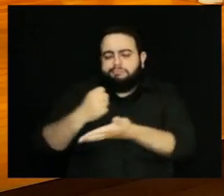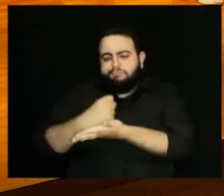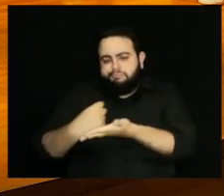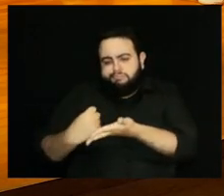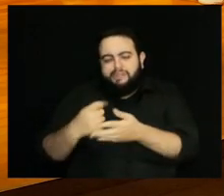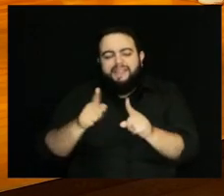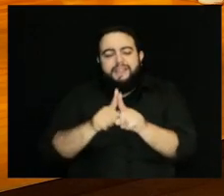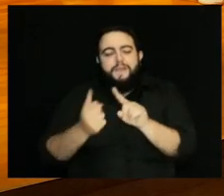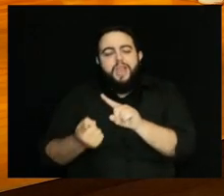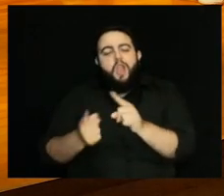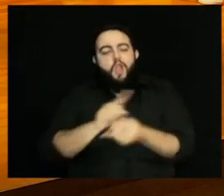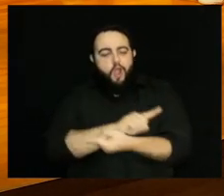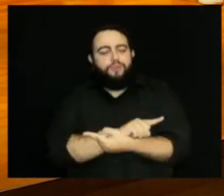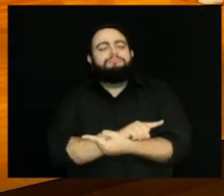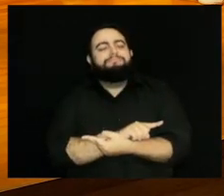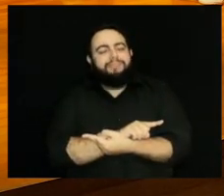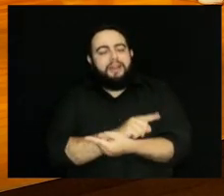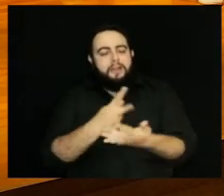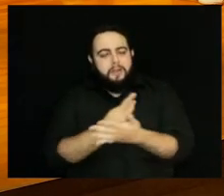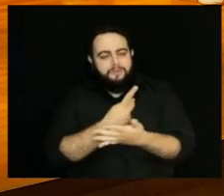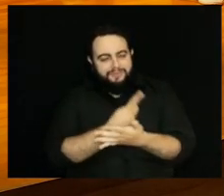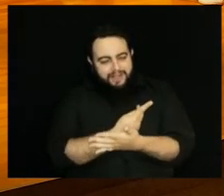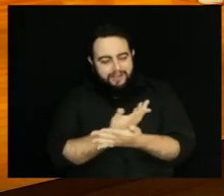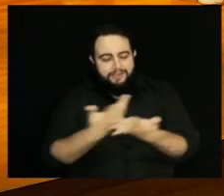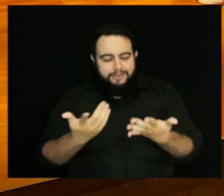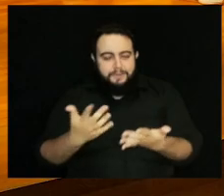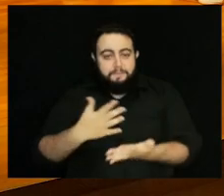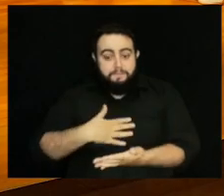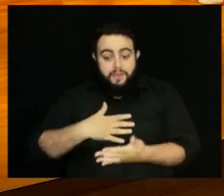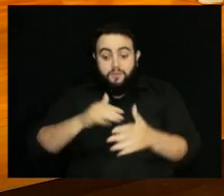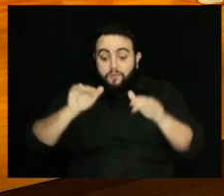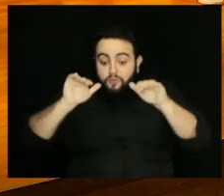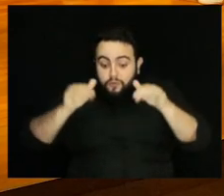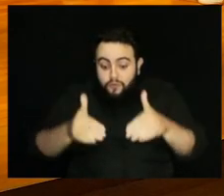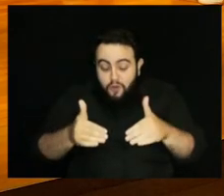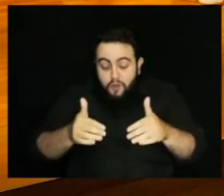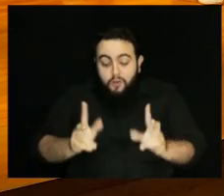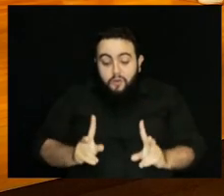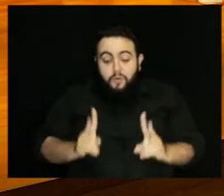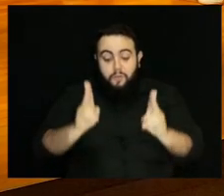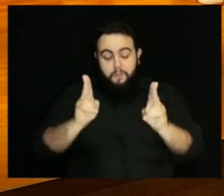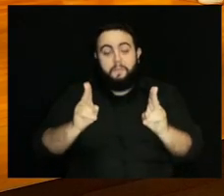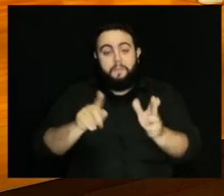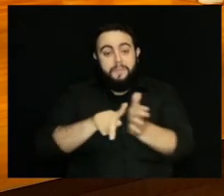que acabou virando muito importante ou muito legal. Então o meu corte de pesquisa é artista surgido